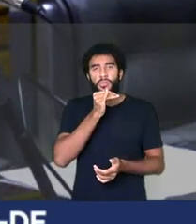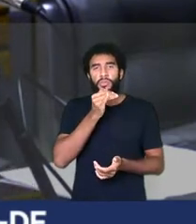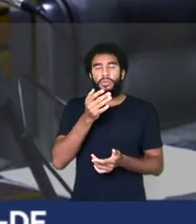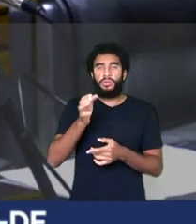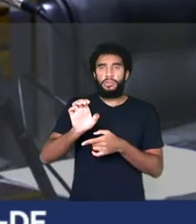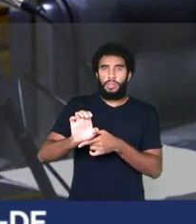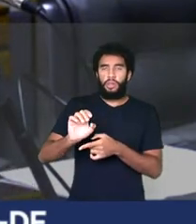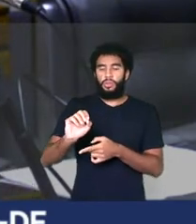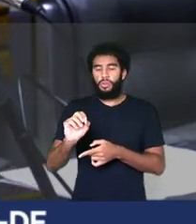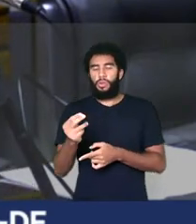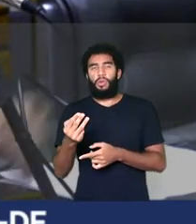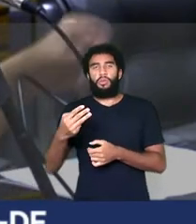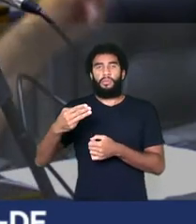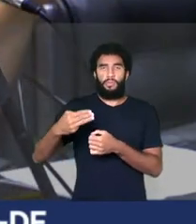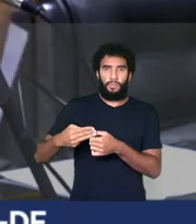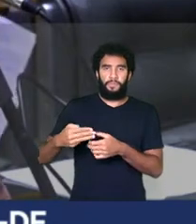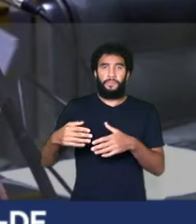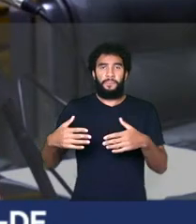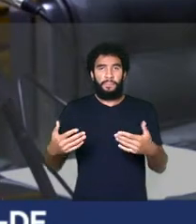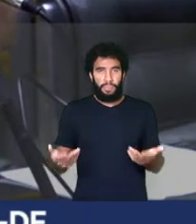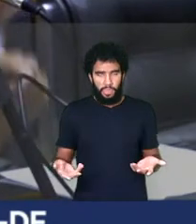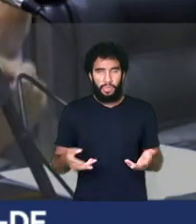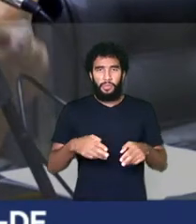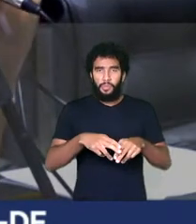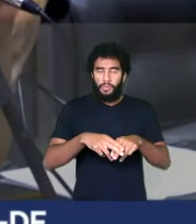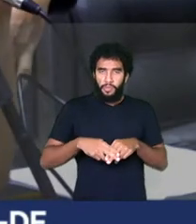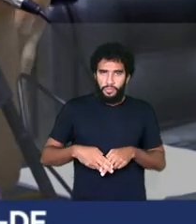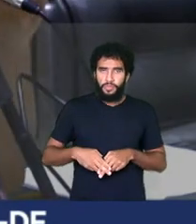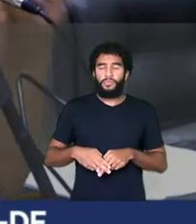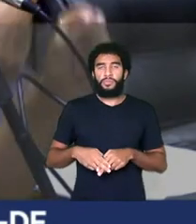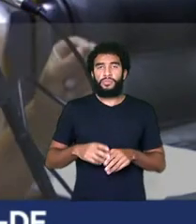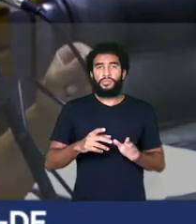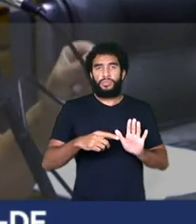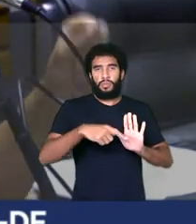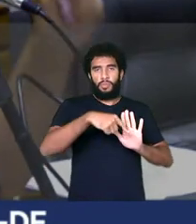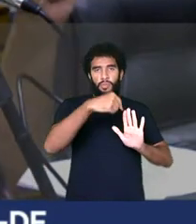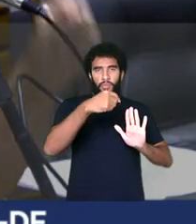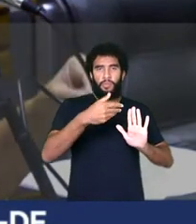IMPOSTOS IMPOSTOS, ALGUNS DELES SOB A ÉGIDE DE ESTADOS E MUNICÍPIOS. POR ISSO, O DESTAQUE, ELE TEM SENTIDO DE